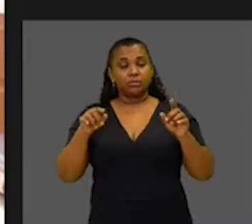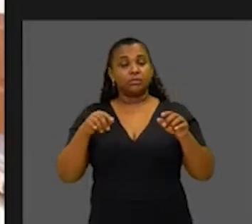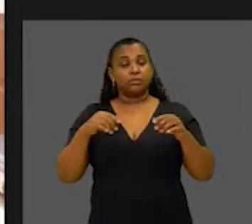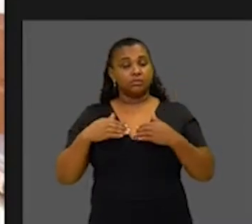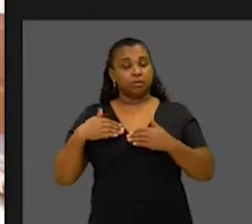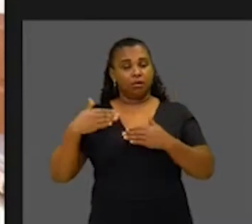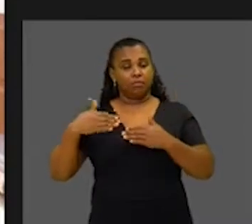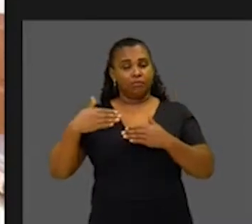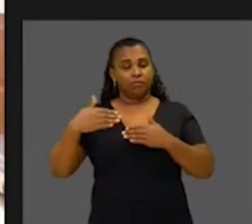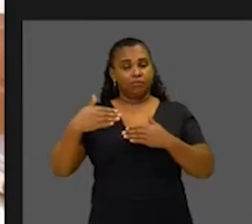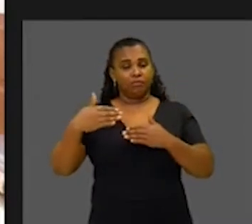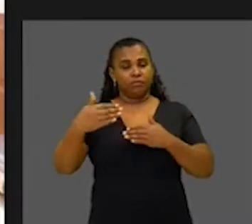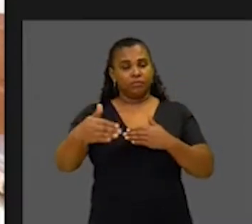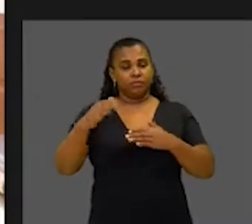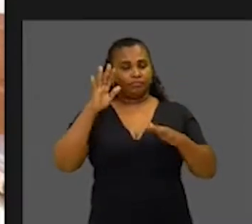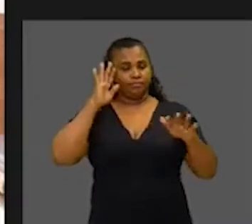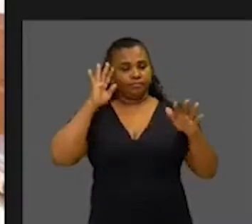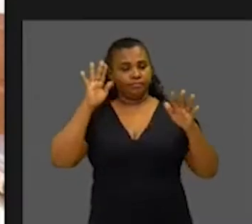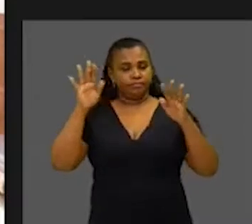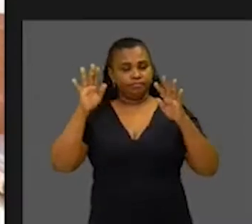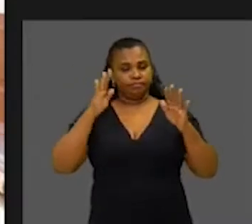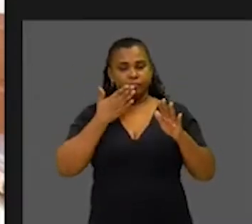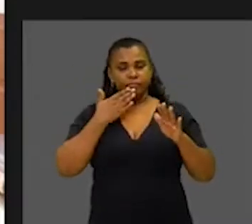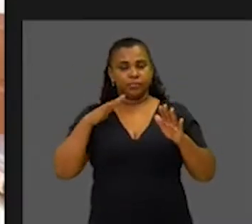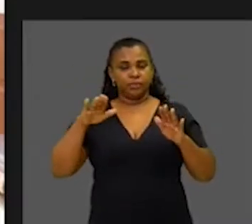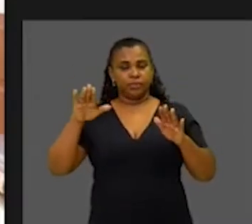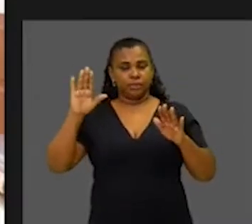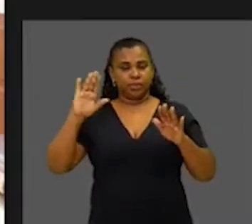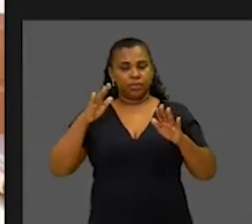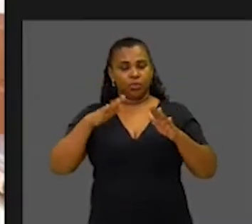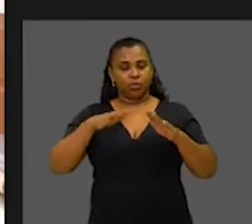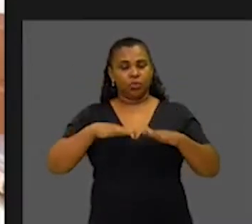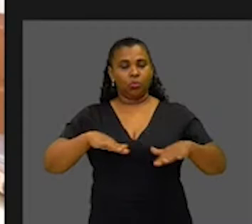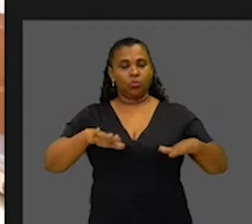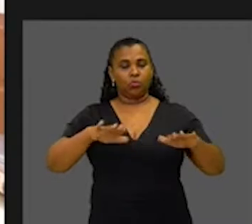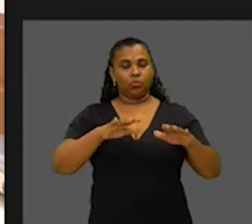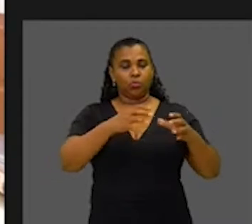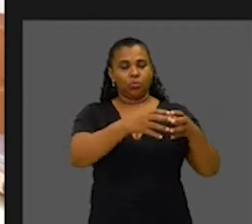para pensar os mandatos eletivos com outras bases desafiando de farra a forma tradicional